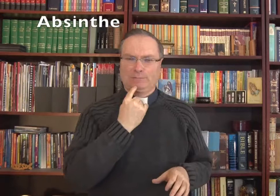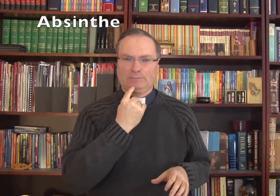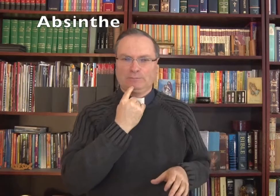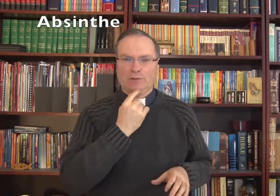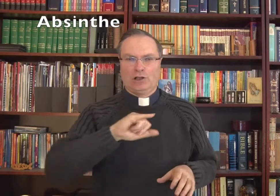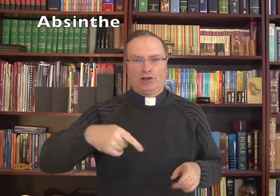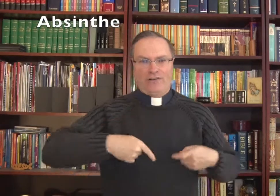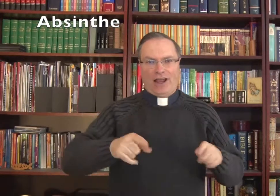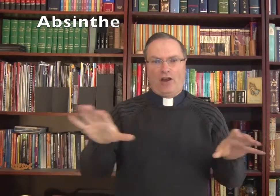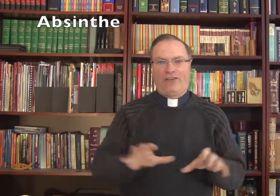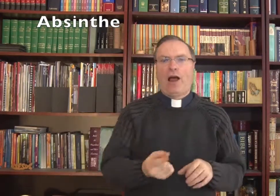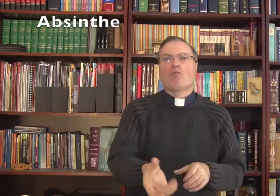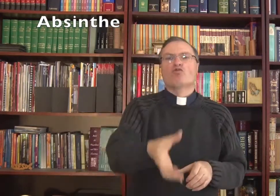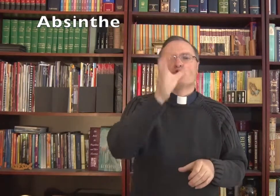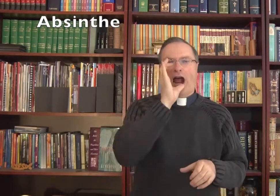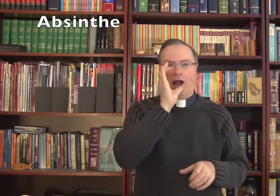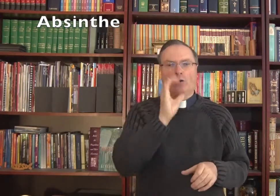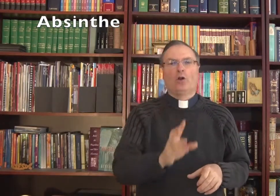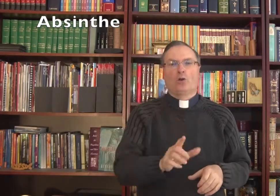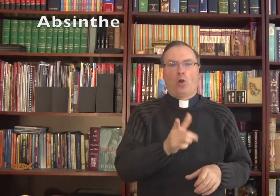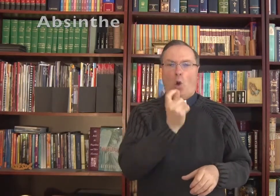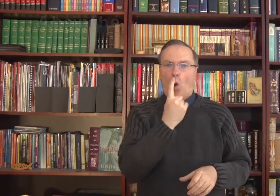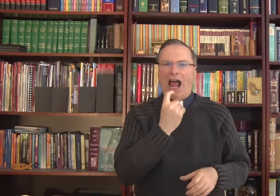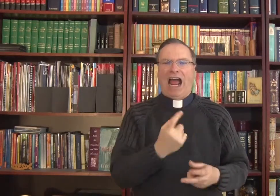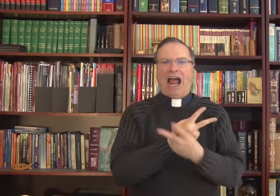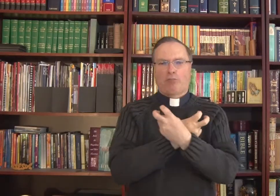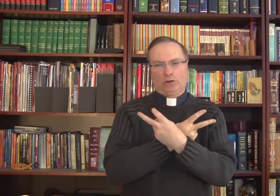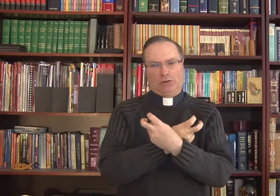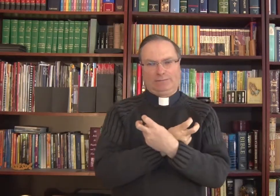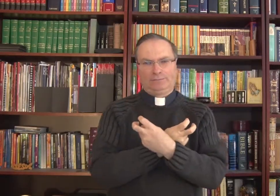je vais leur faire boire de l'eau empoisonnée.